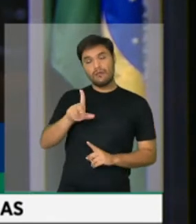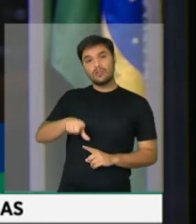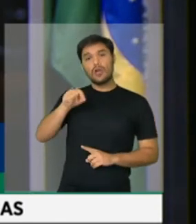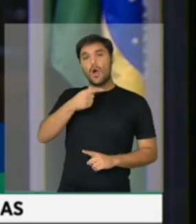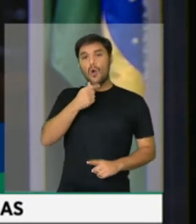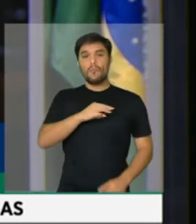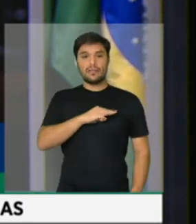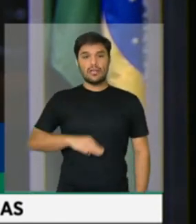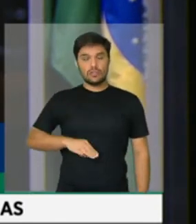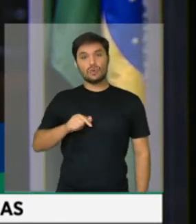RECURSOS PARA REVITALIZAÇÃO BACIAS DO RIO SÃO FRANCISCO,